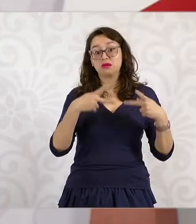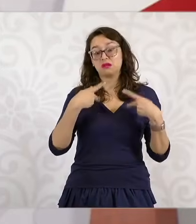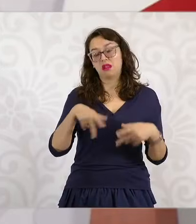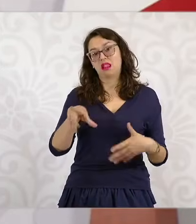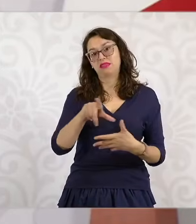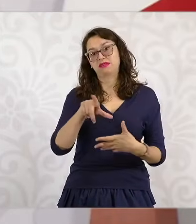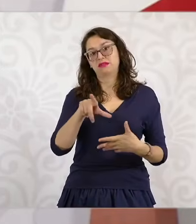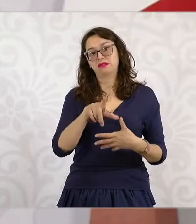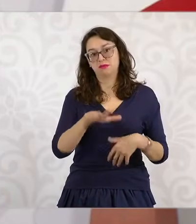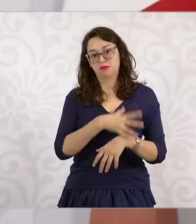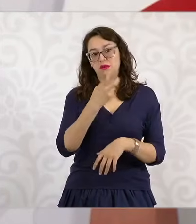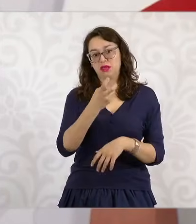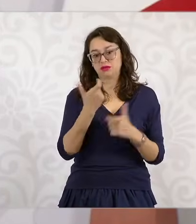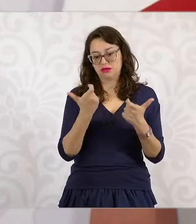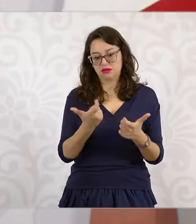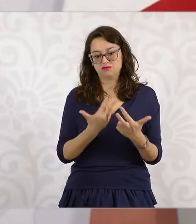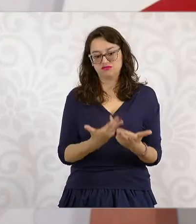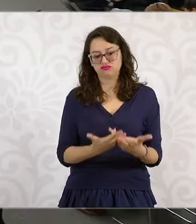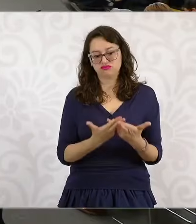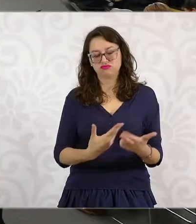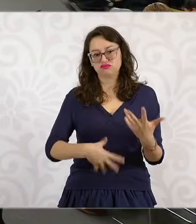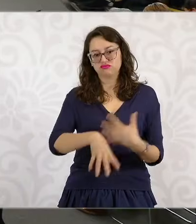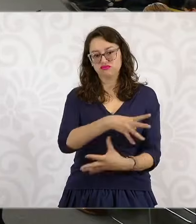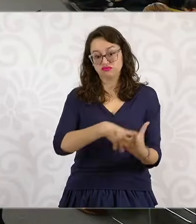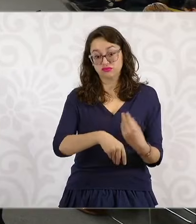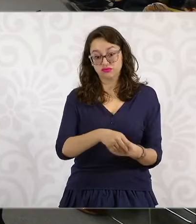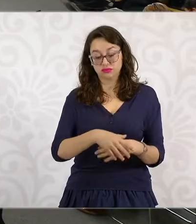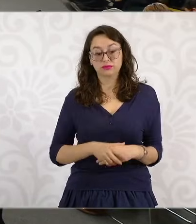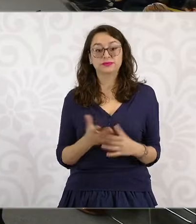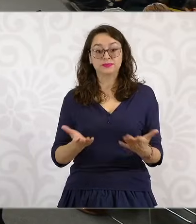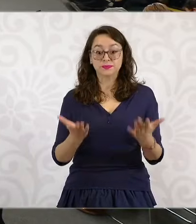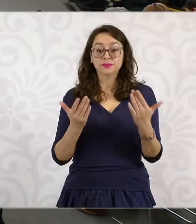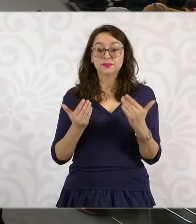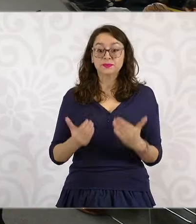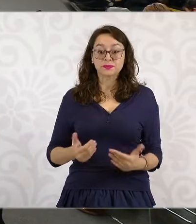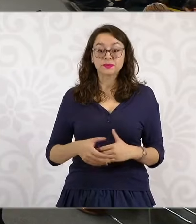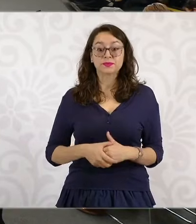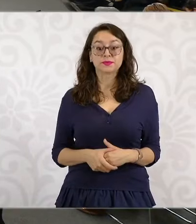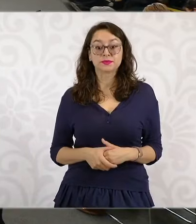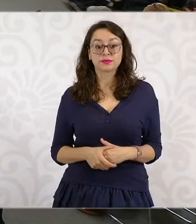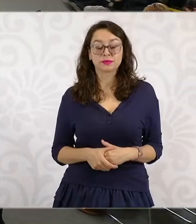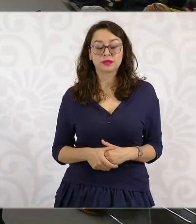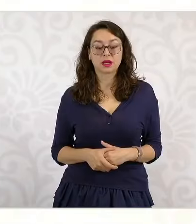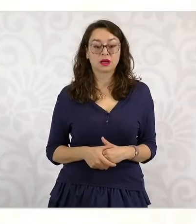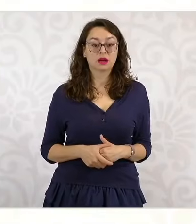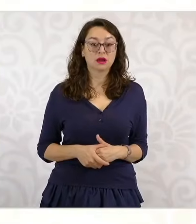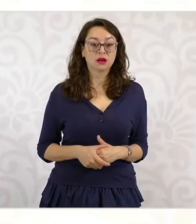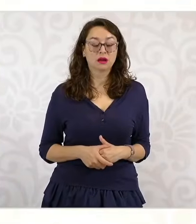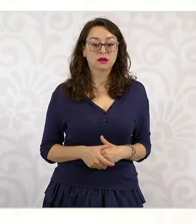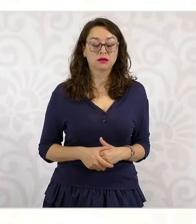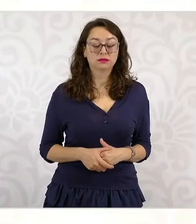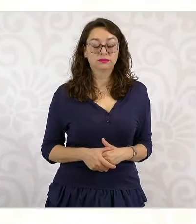Adelante. Nuestros nuestra gente empieza, no sé si se acuerdan que el año pasado yo presenté